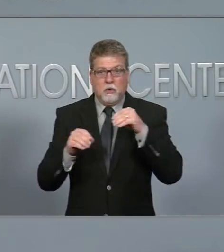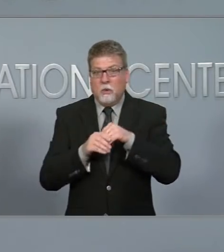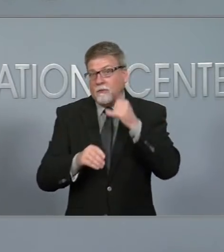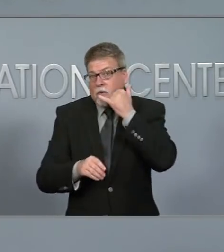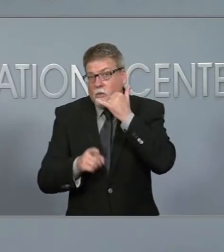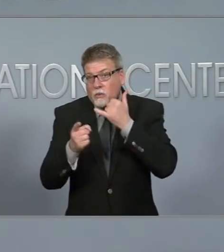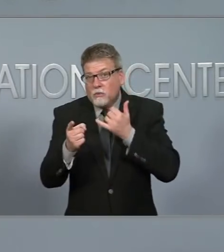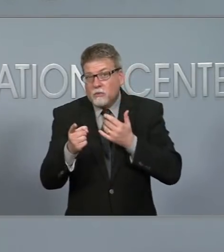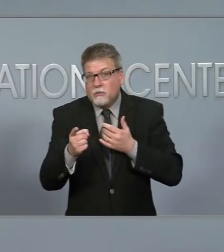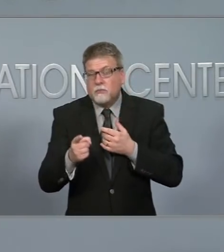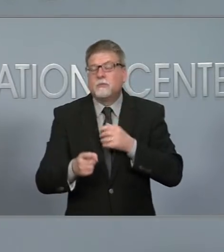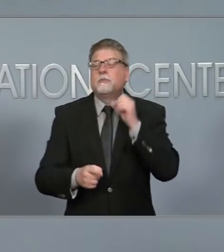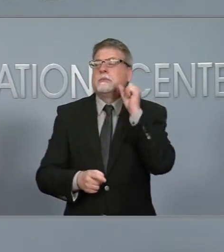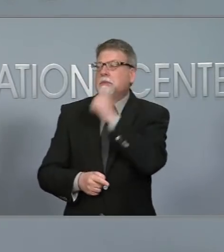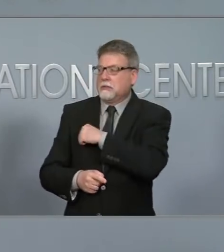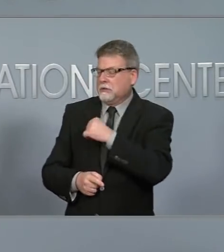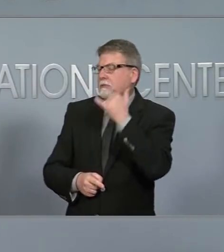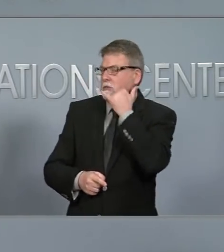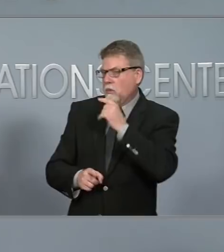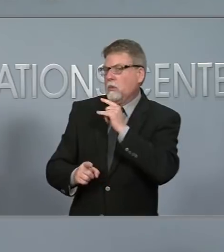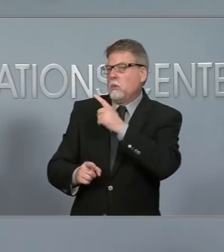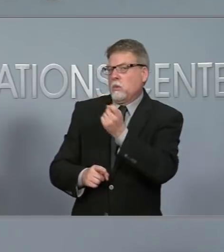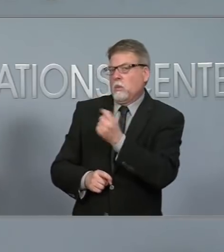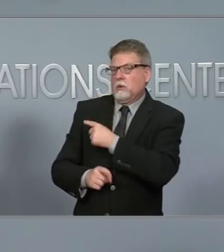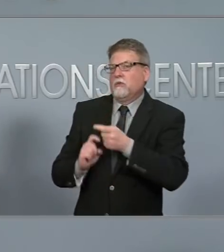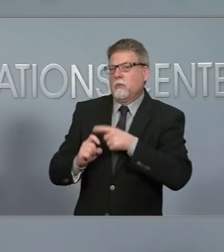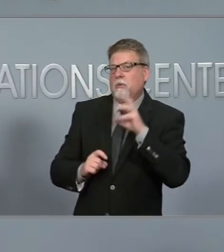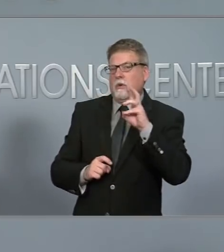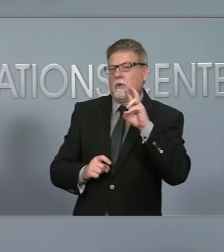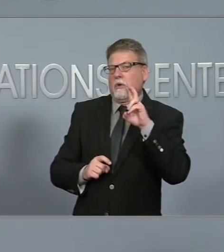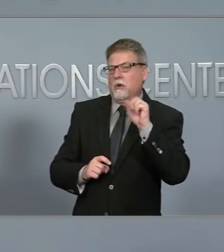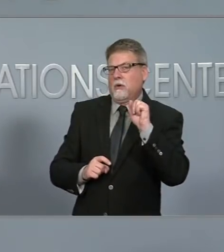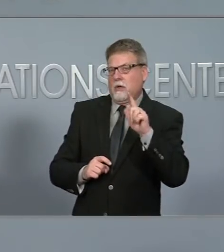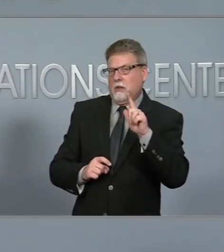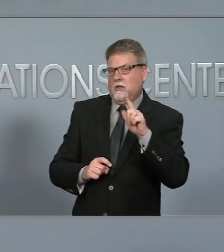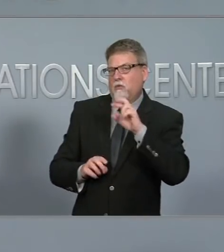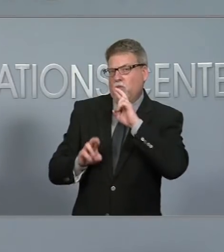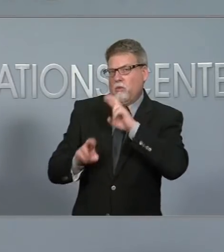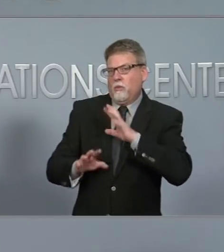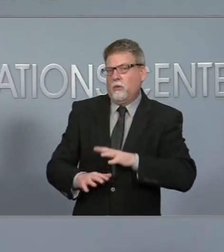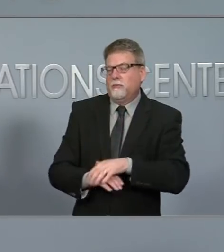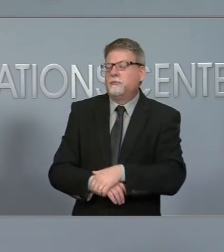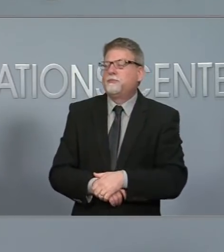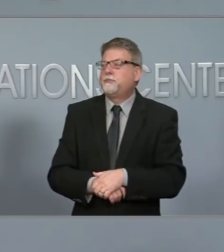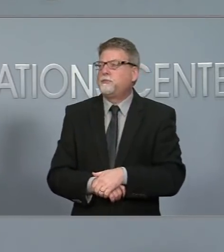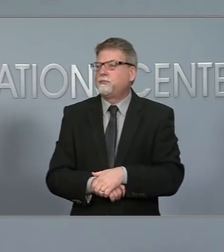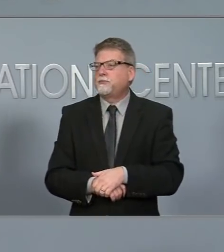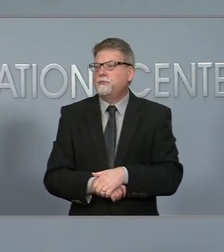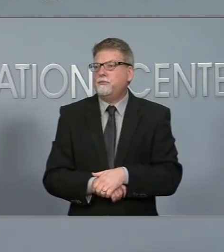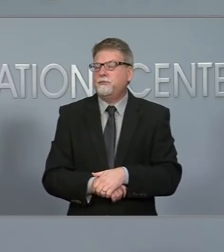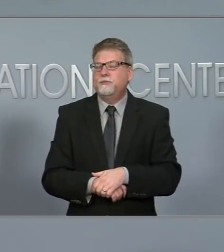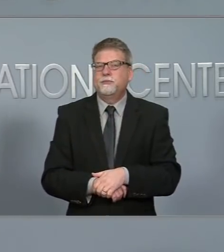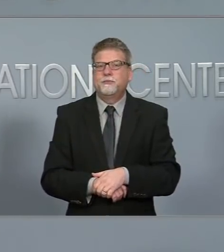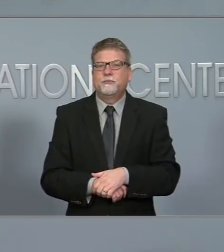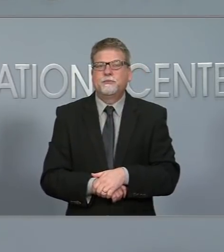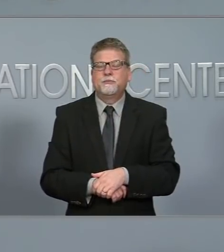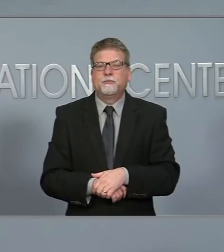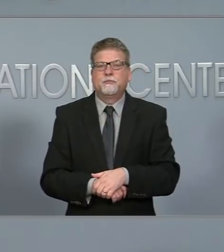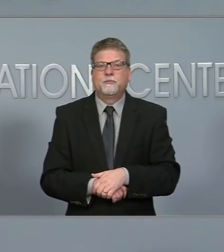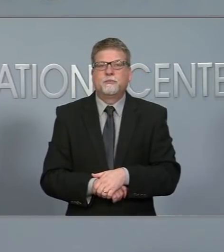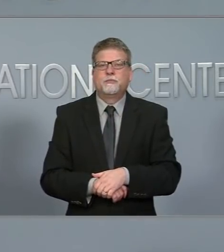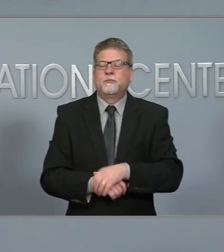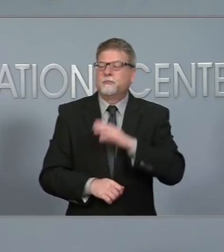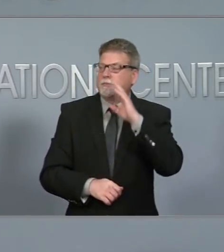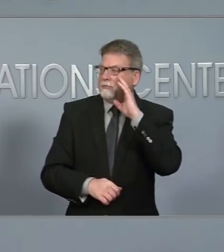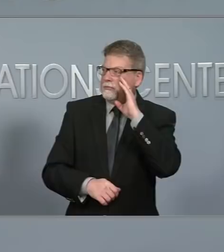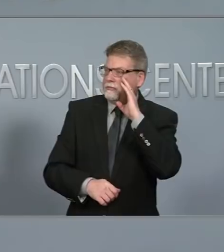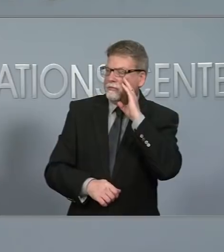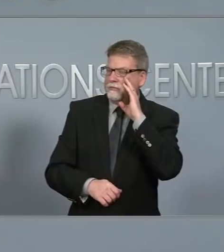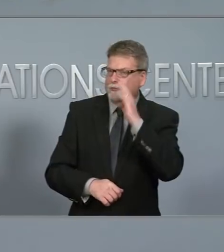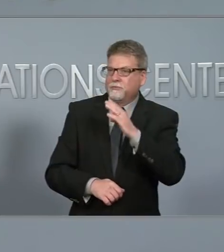está protegida. Gracias.